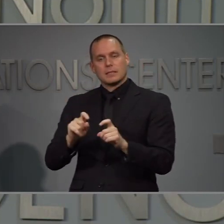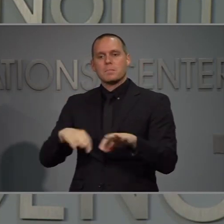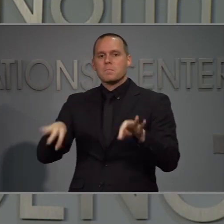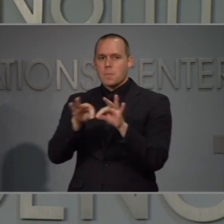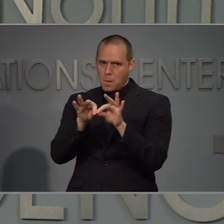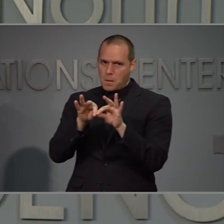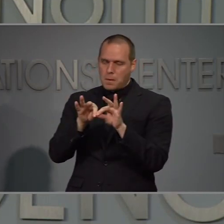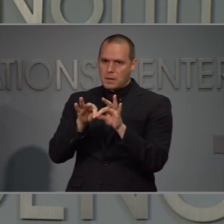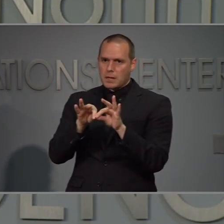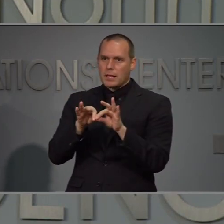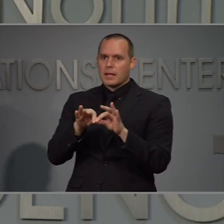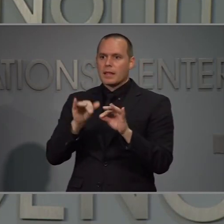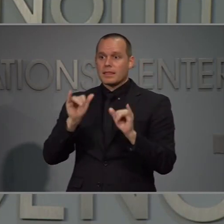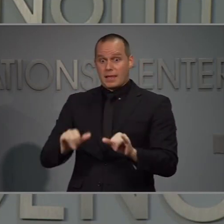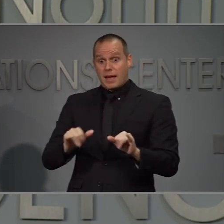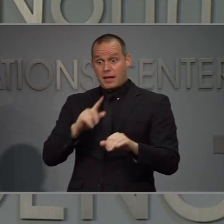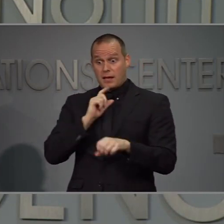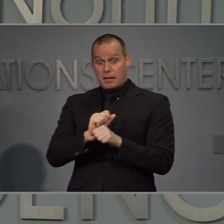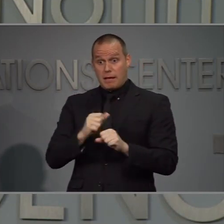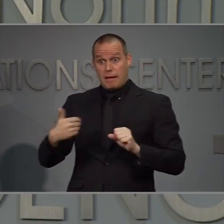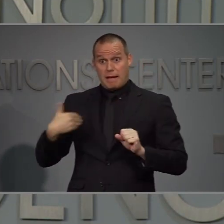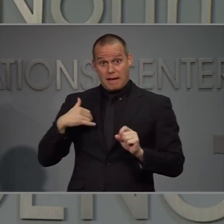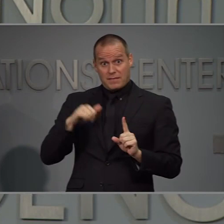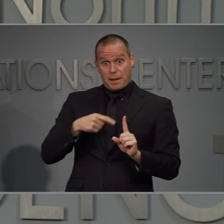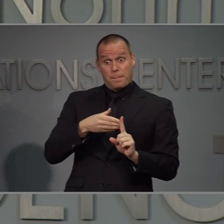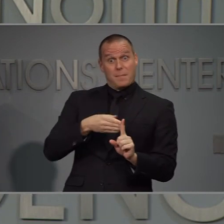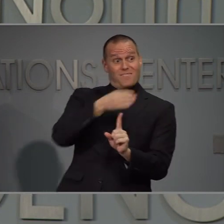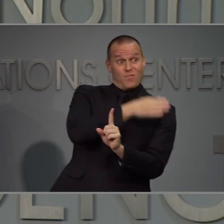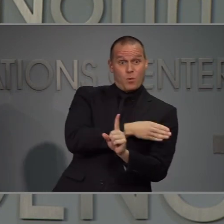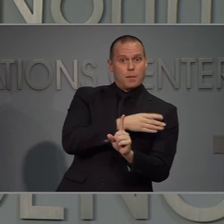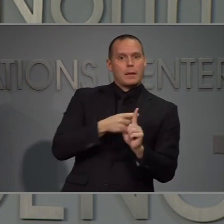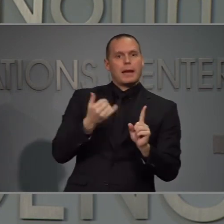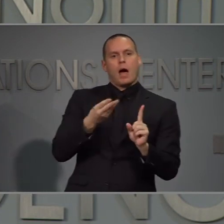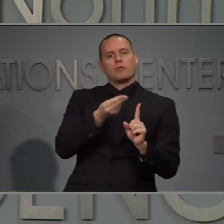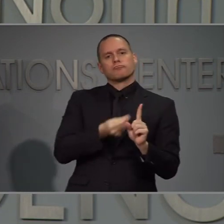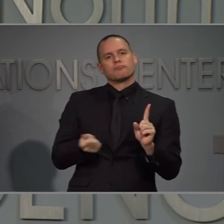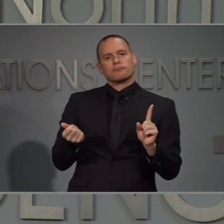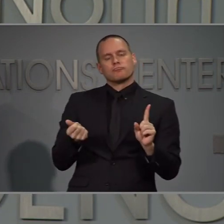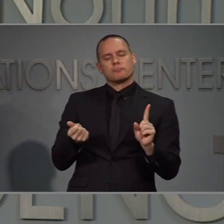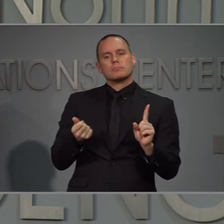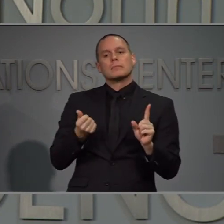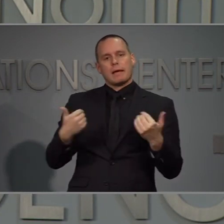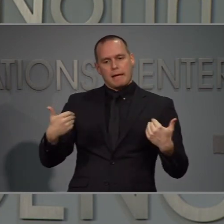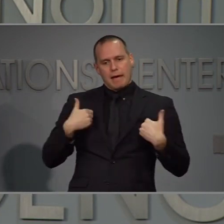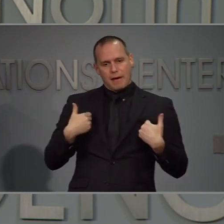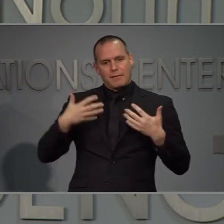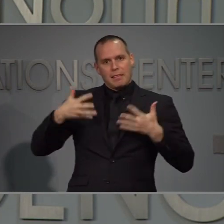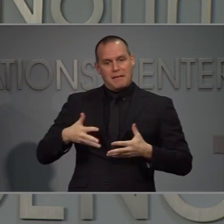prueba de anticuerpos es buena. Y esto también va a ser importante para ver qué tan prevalentes la propagación del